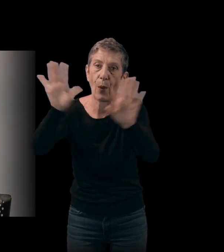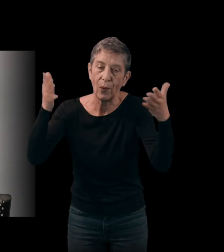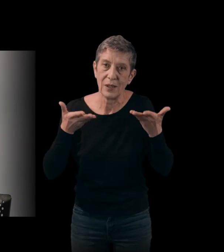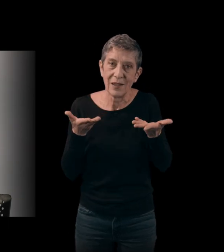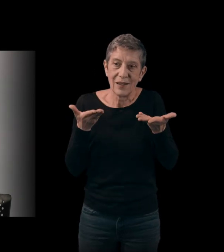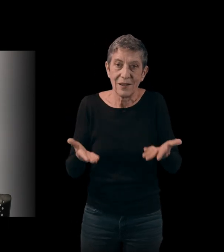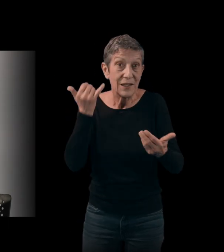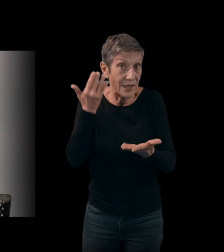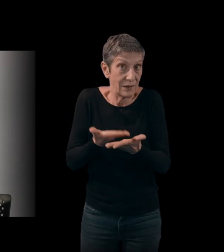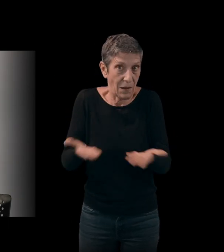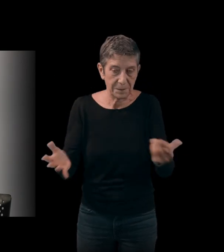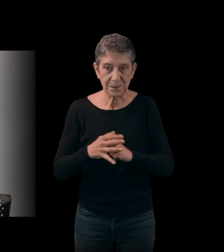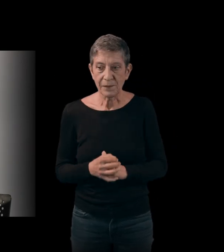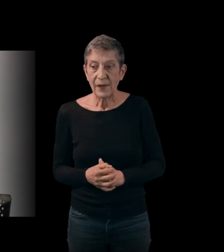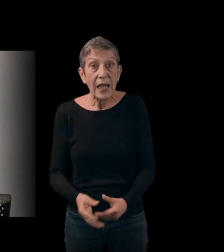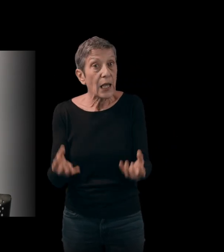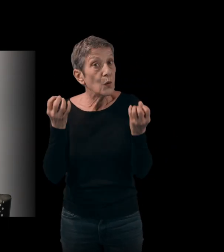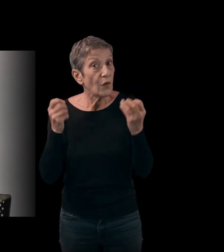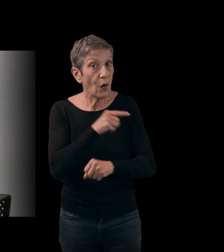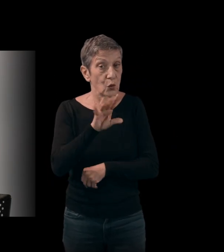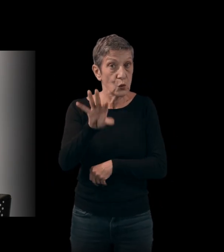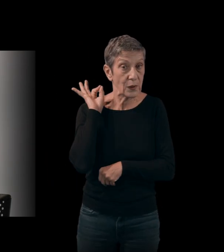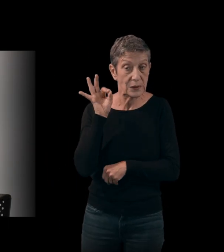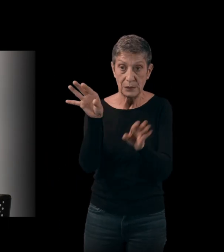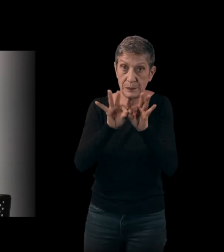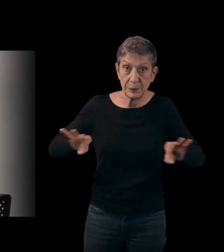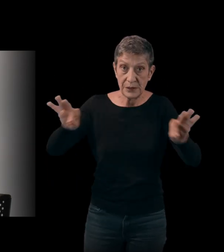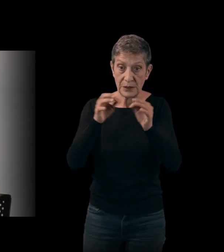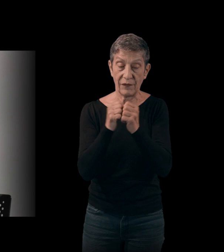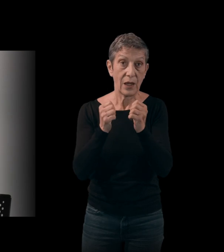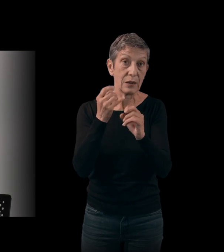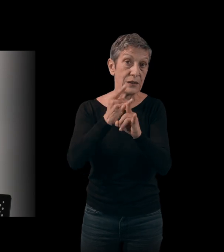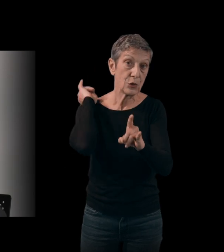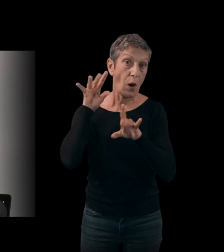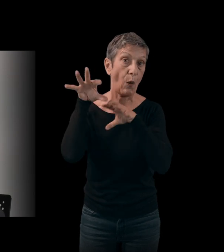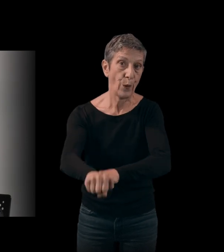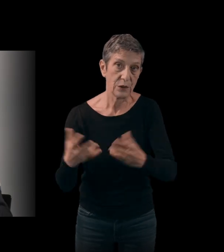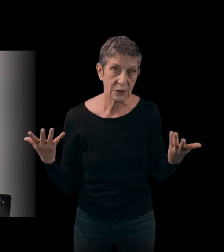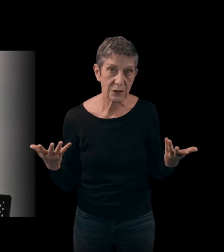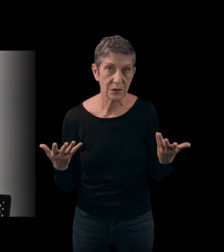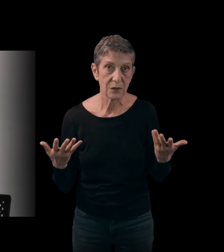Et notamment d'aller très souvent dans des pays où il y a une histoire aussi coloniale, parce qu'on ne peut pas parler de conflits sans